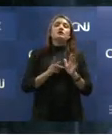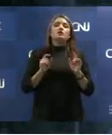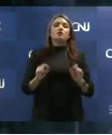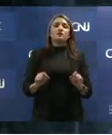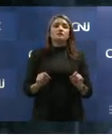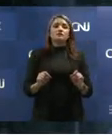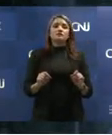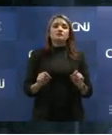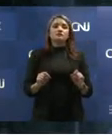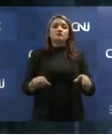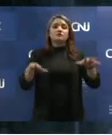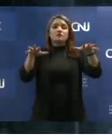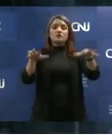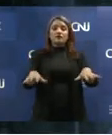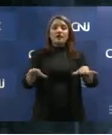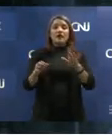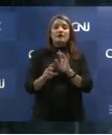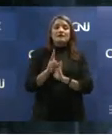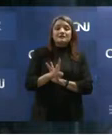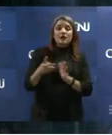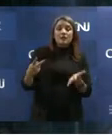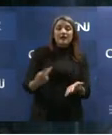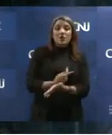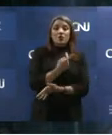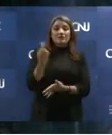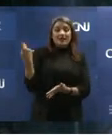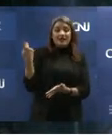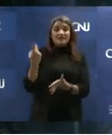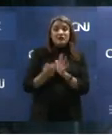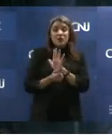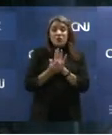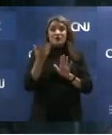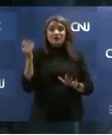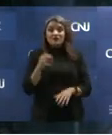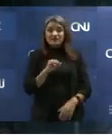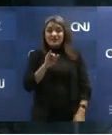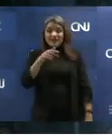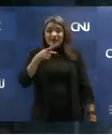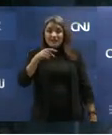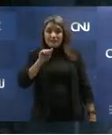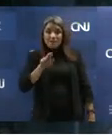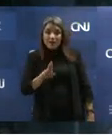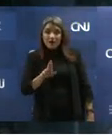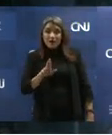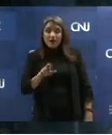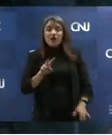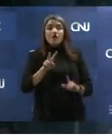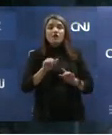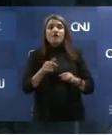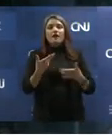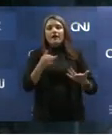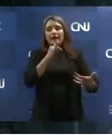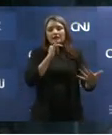ímpar do quinto constitucional preponderância a classe não contemplada na vaga imediatamente anterior,